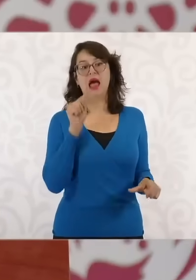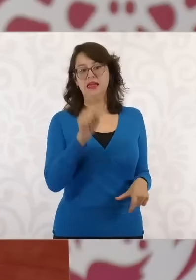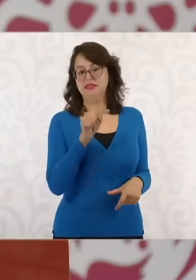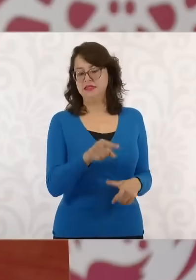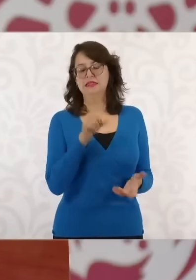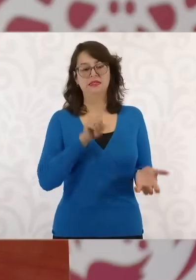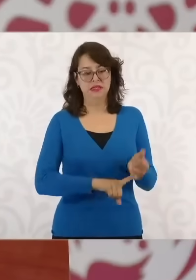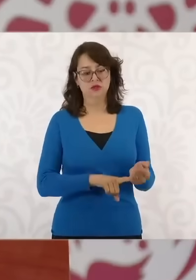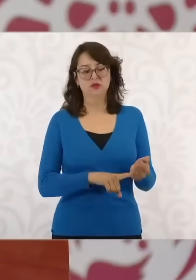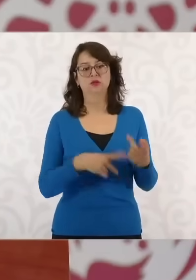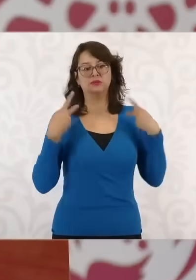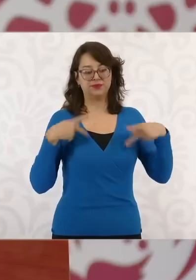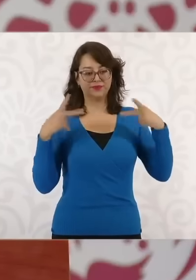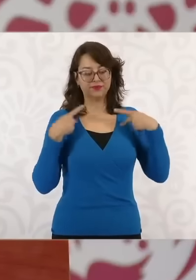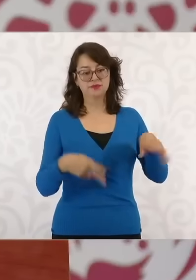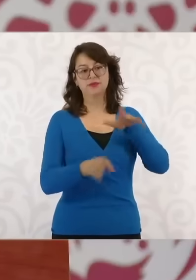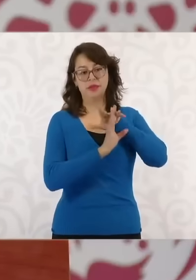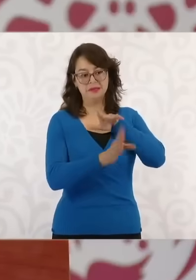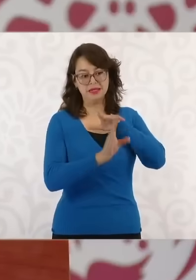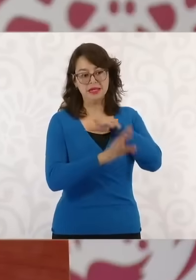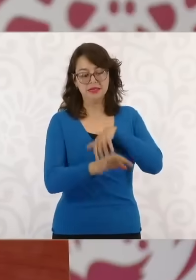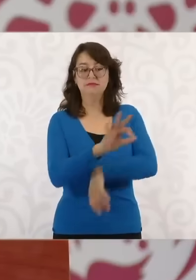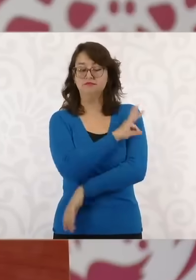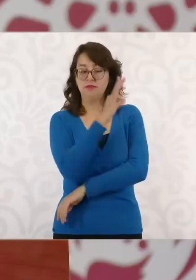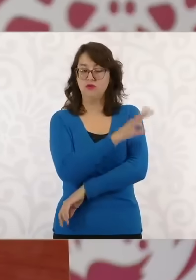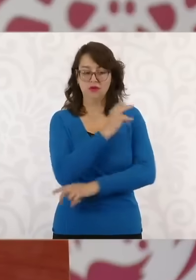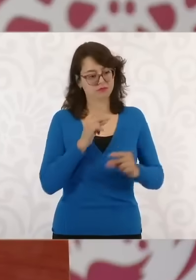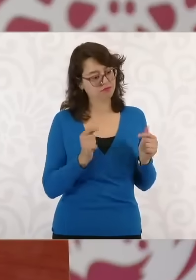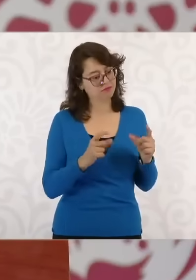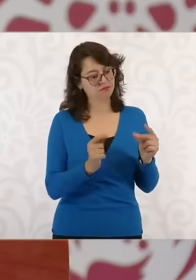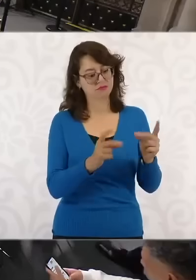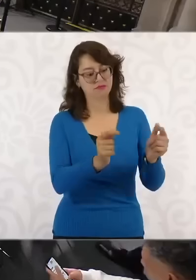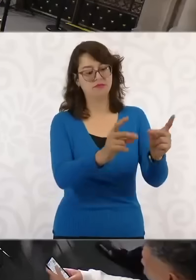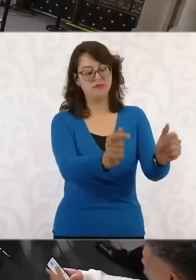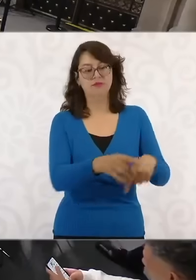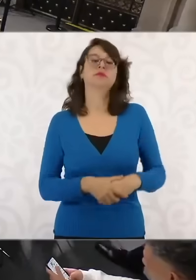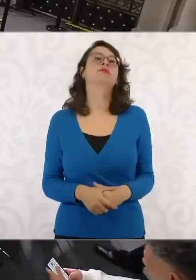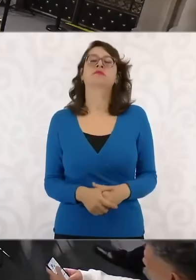trabajadores migrantes que tenemos que vacunar. Es que llamaba la atención porque el señalamiento